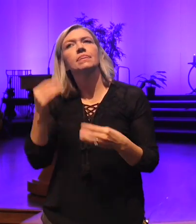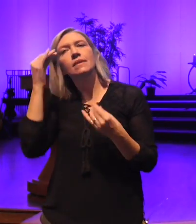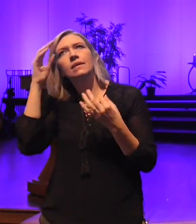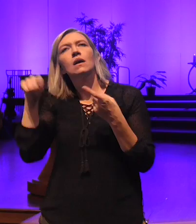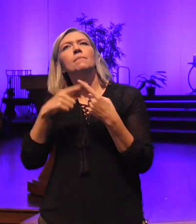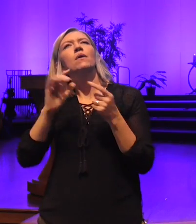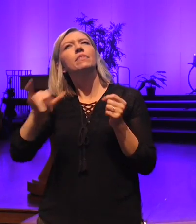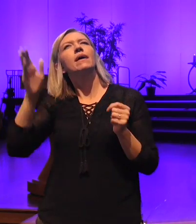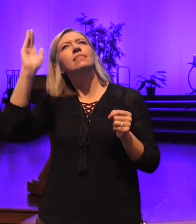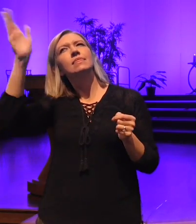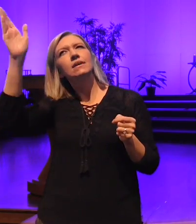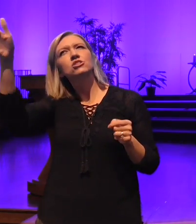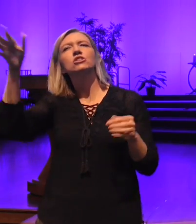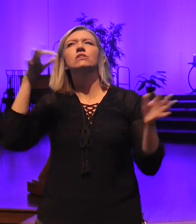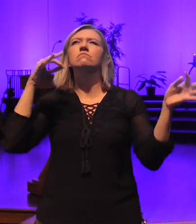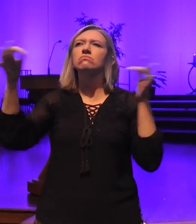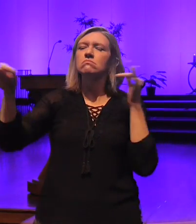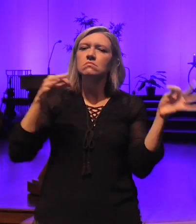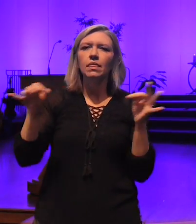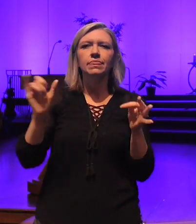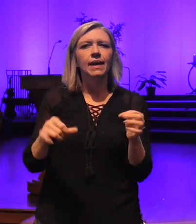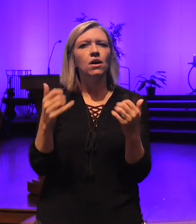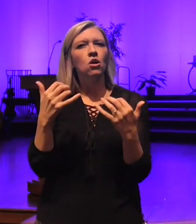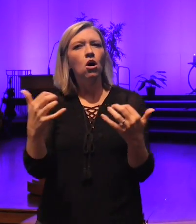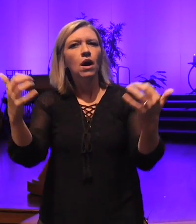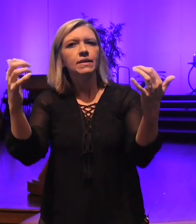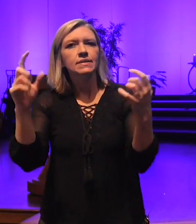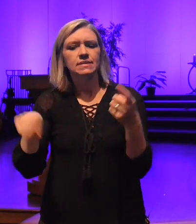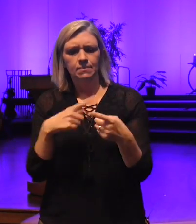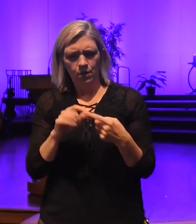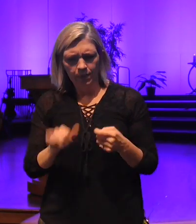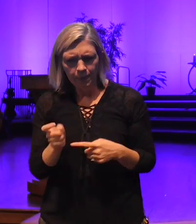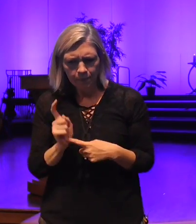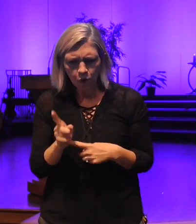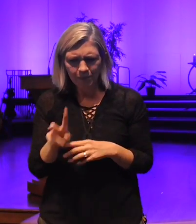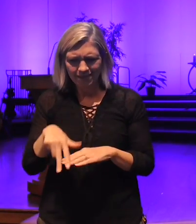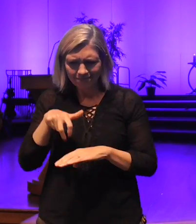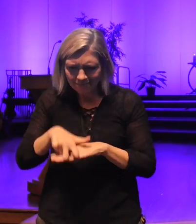audiencia imaginaria sobre ese mismo momento en el que se desplomó en la nieve y estaba demasiado débil para levantarse